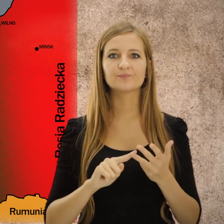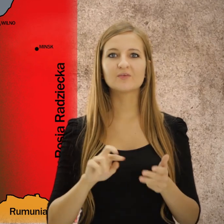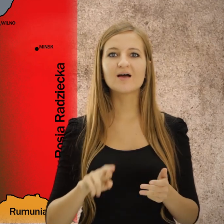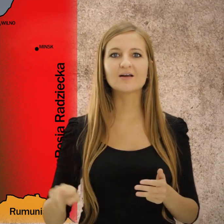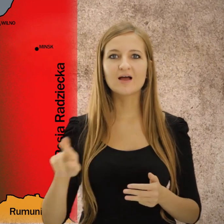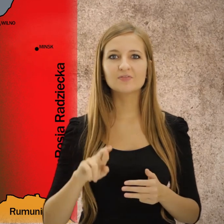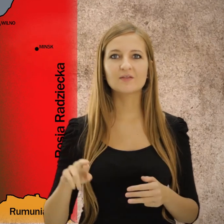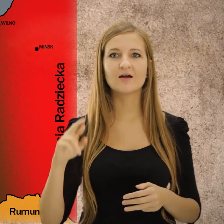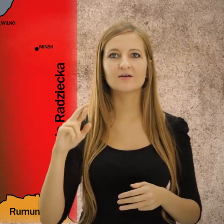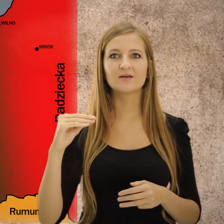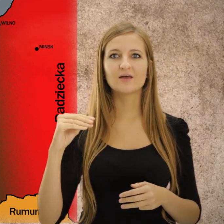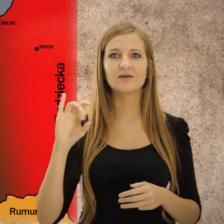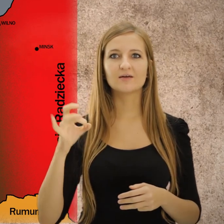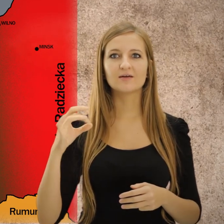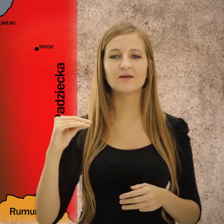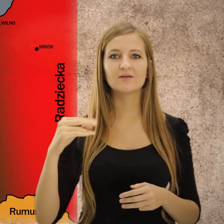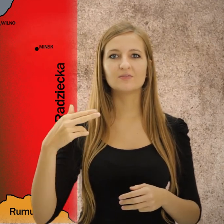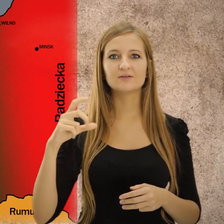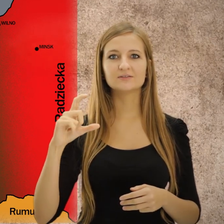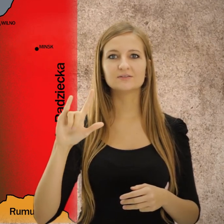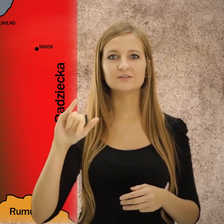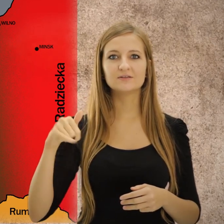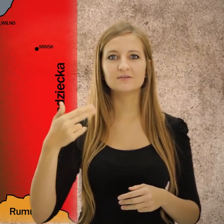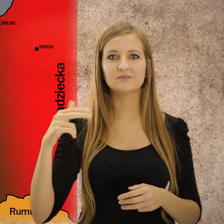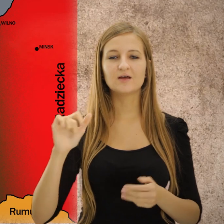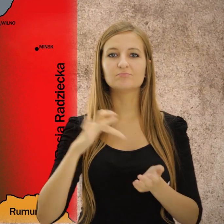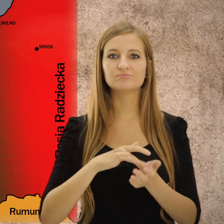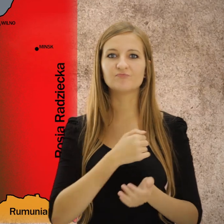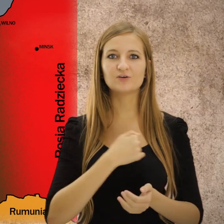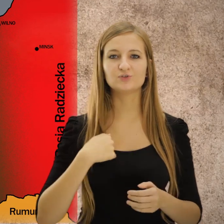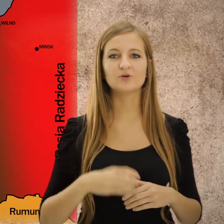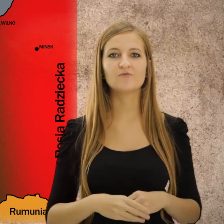W Warszawie działała Rada Regencyjna.